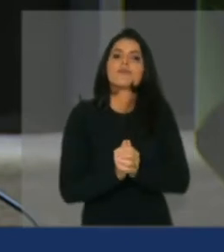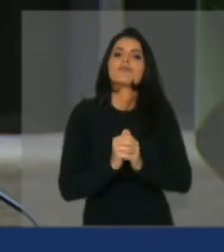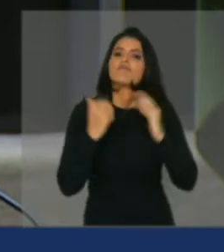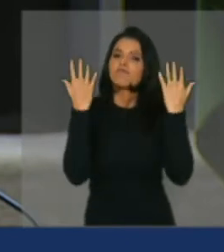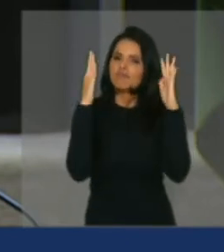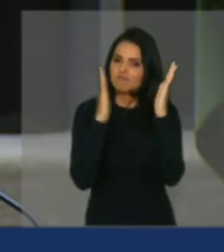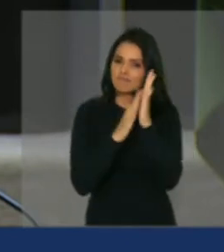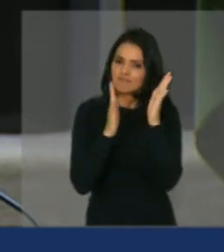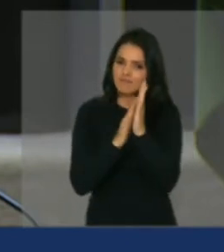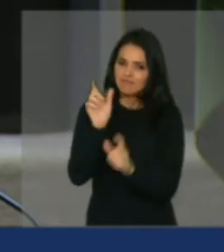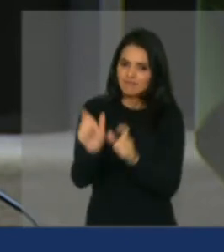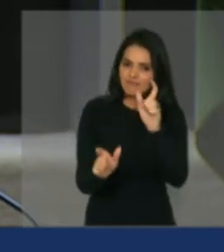CUIDADORES, REAFIRMAR NOSSO COMPROMISSO COM ESTA LUTA, E